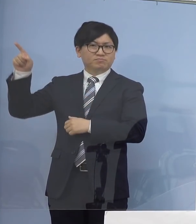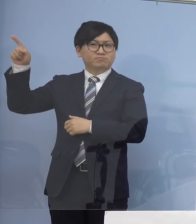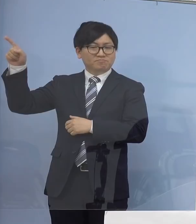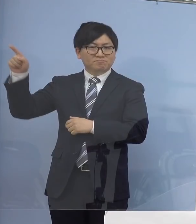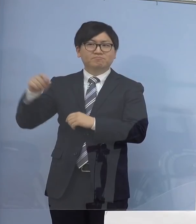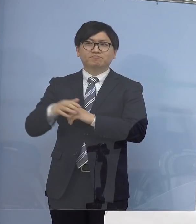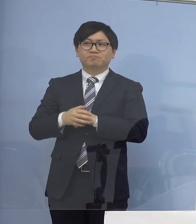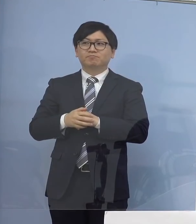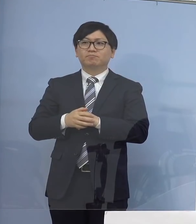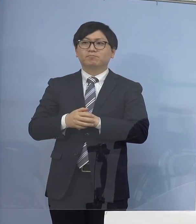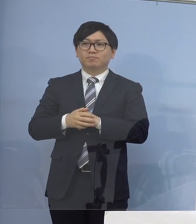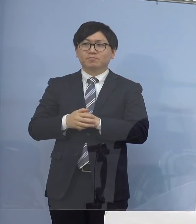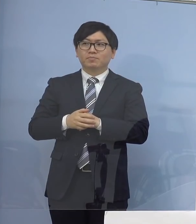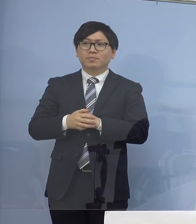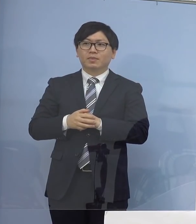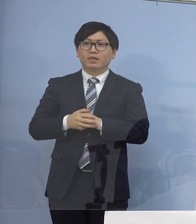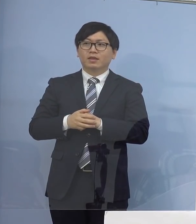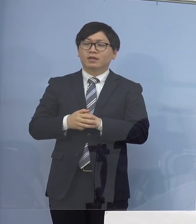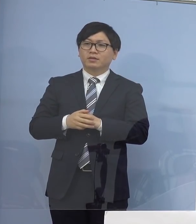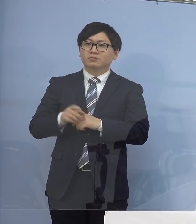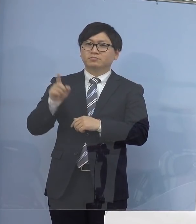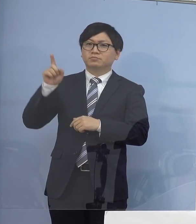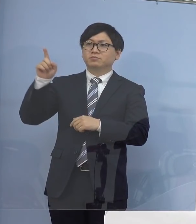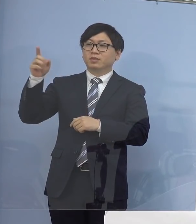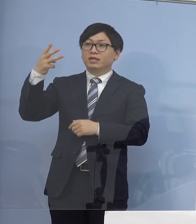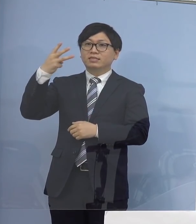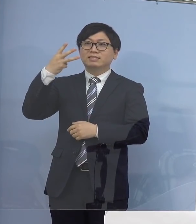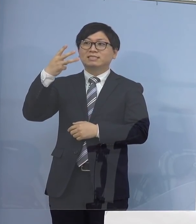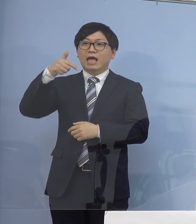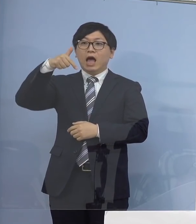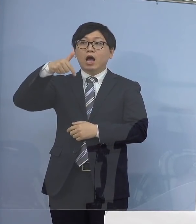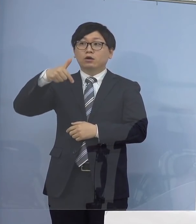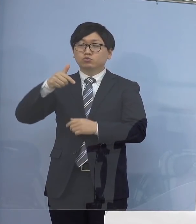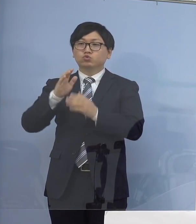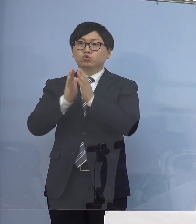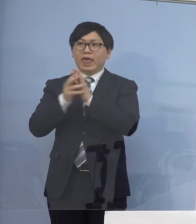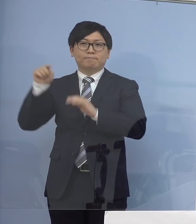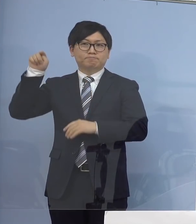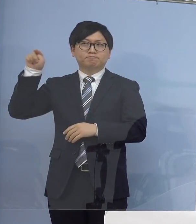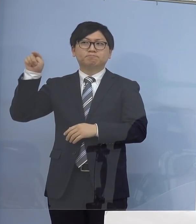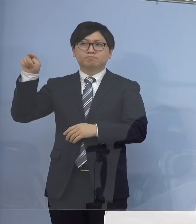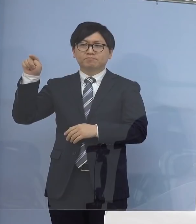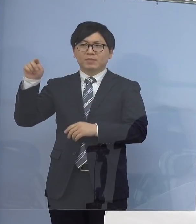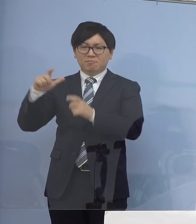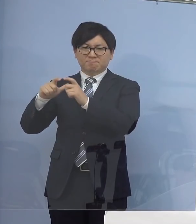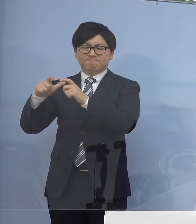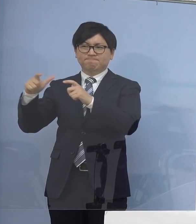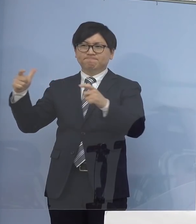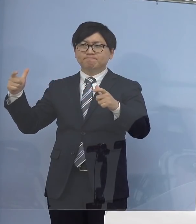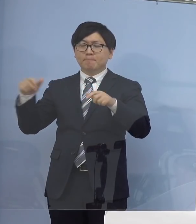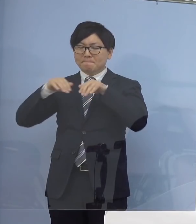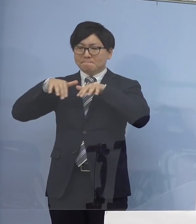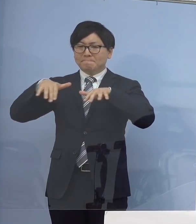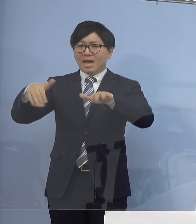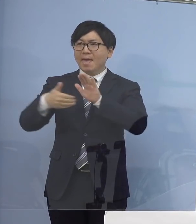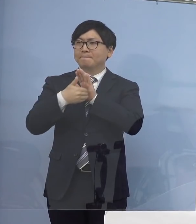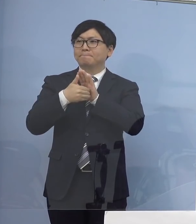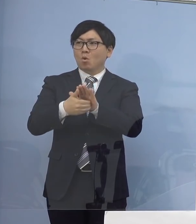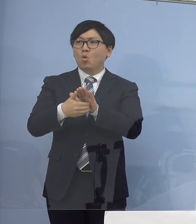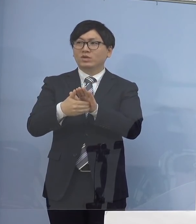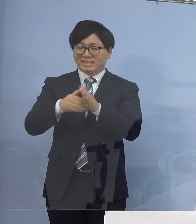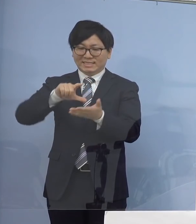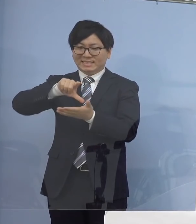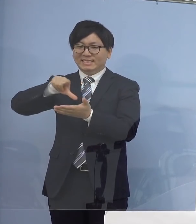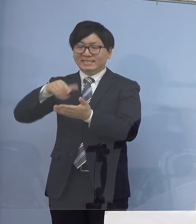京阪神いわゆる3府県こちらが 「まん延防止等重点措置」既になっているところでありますし